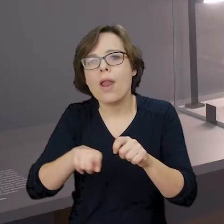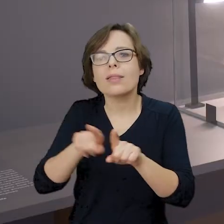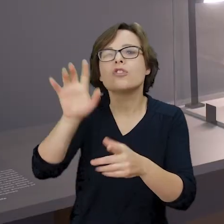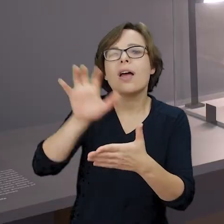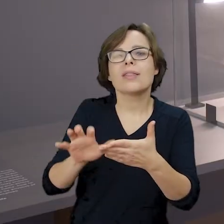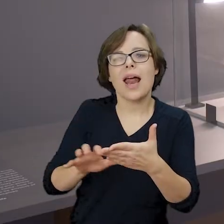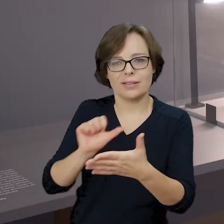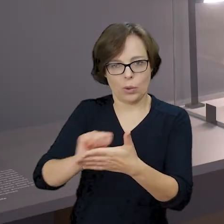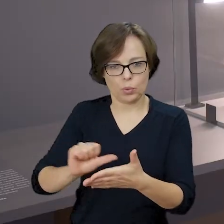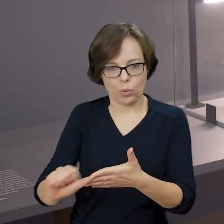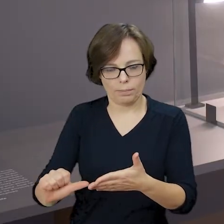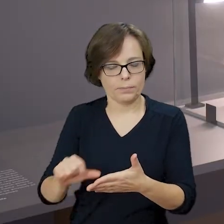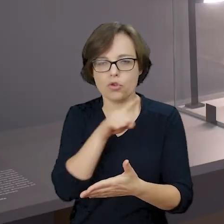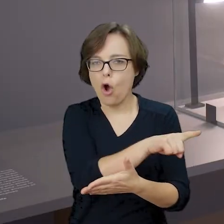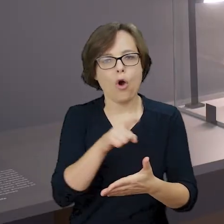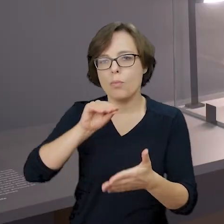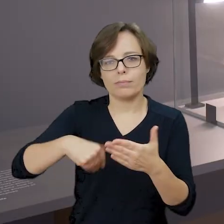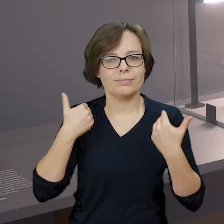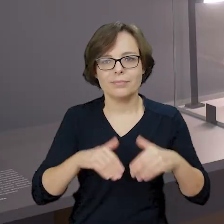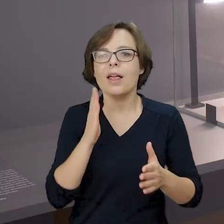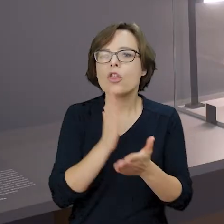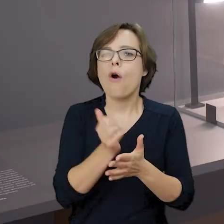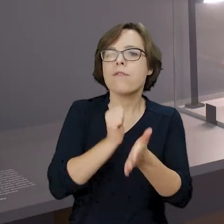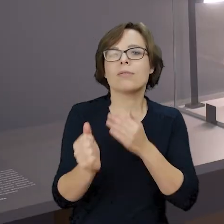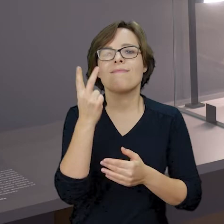Wyjątek zrobił dla dwóch prezentowanych przez nas książek na wystawie.